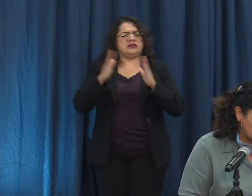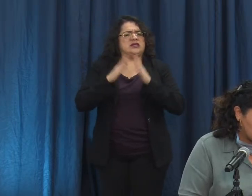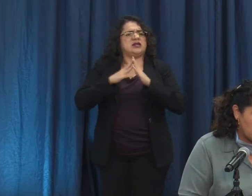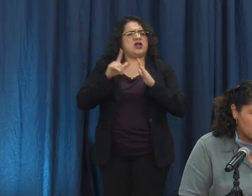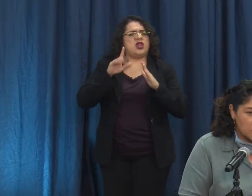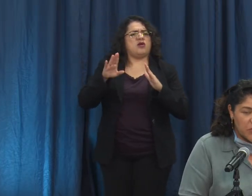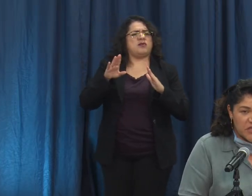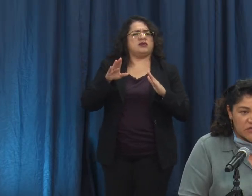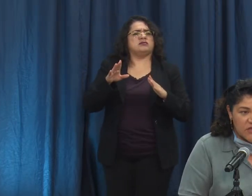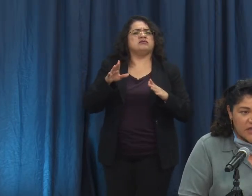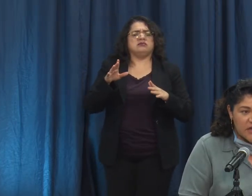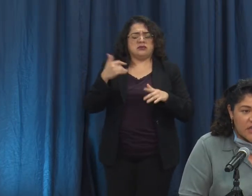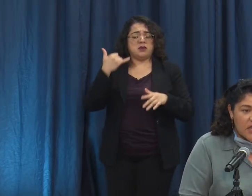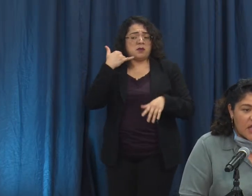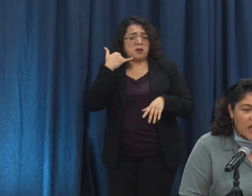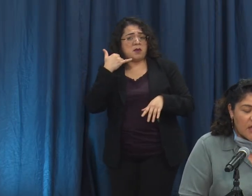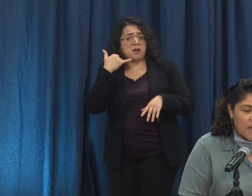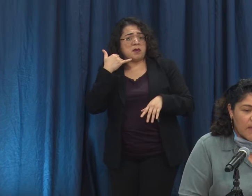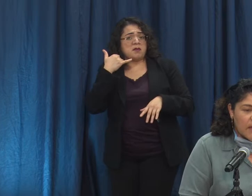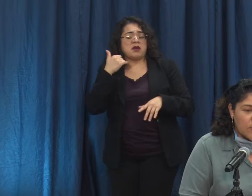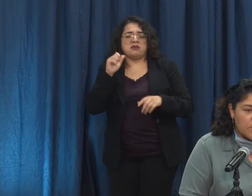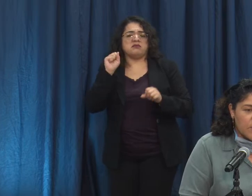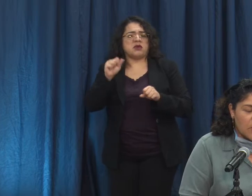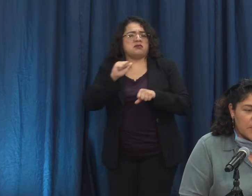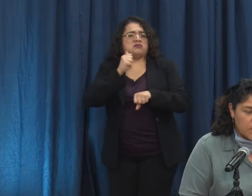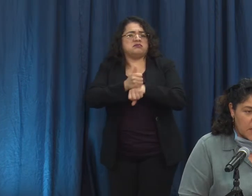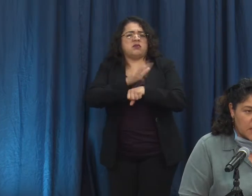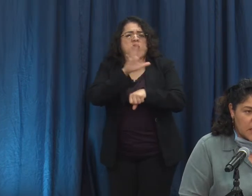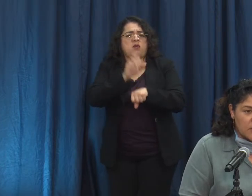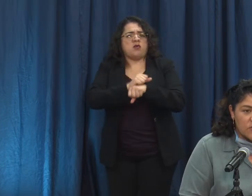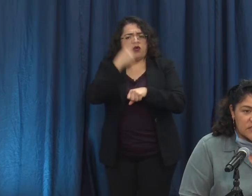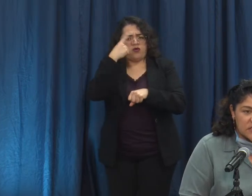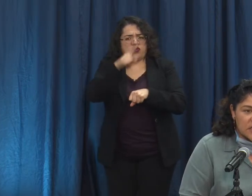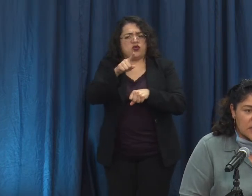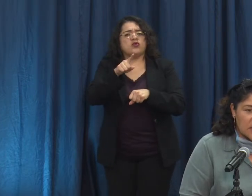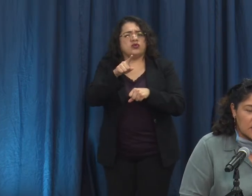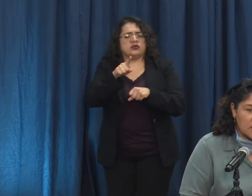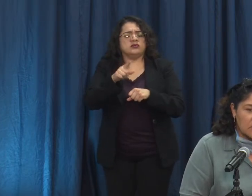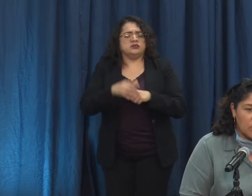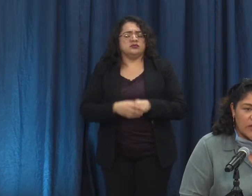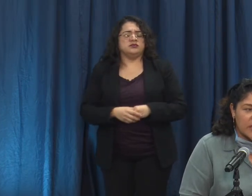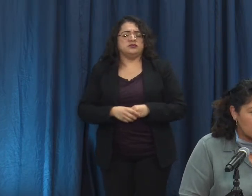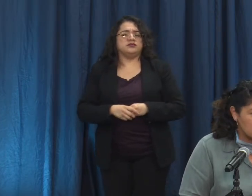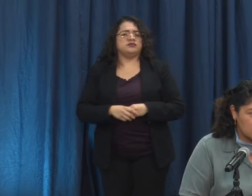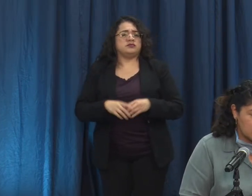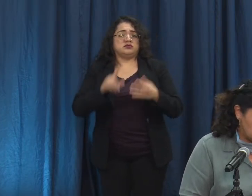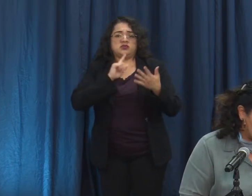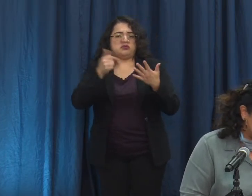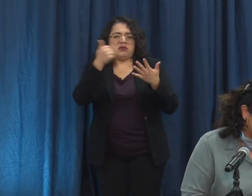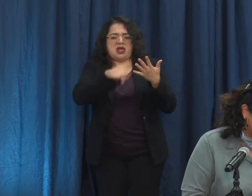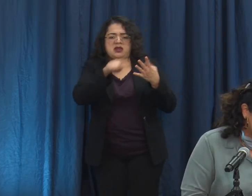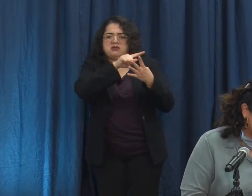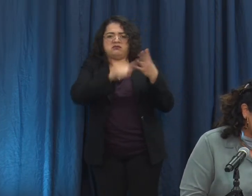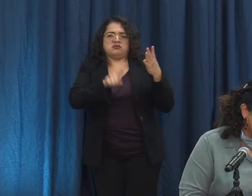Mayo the pueden ayudar a pagar una cita en cualquiera de esto city owes a la